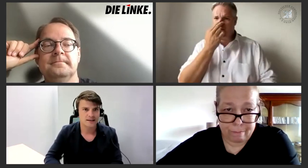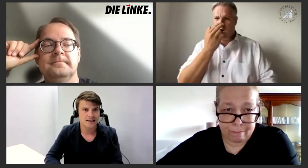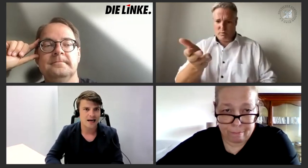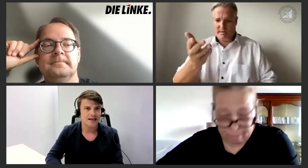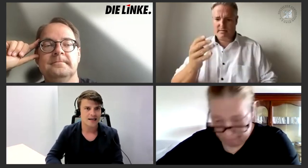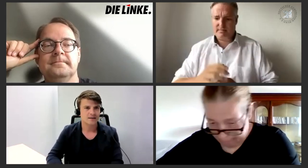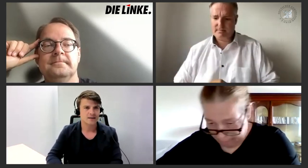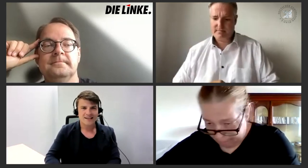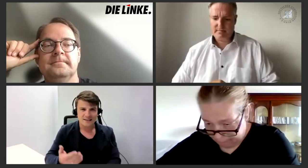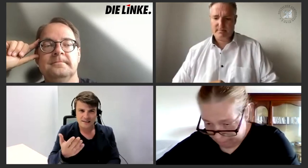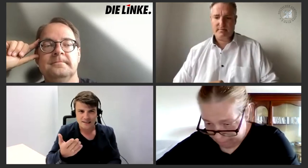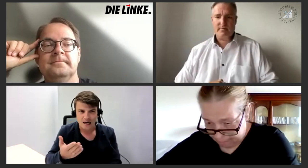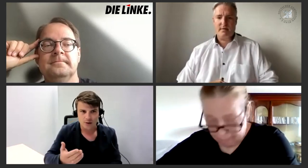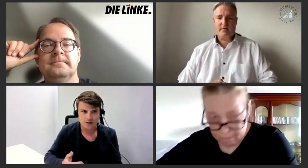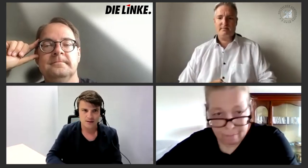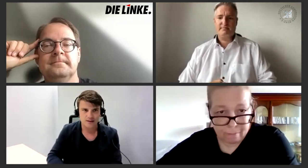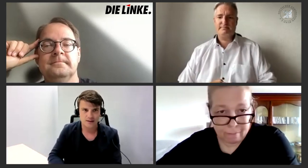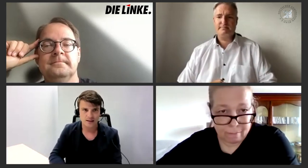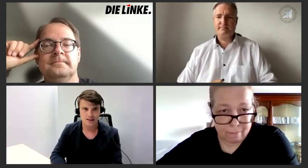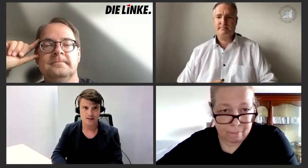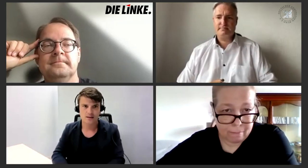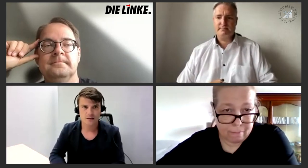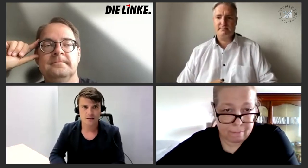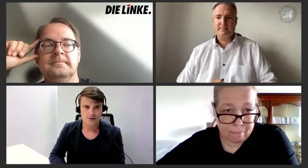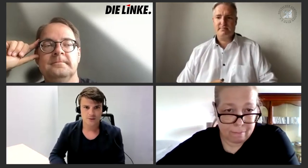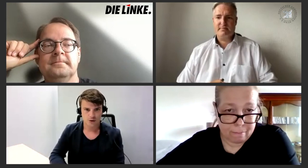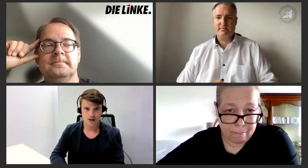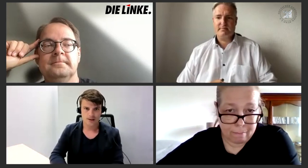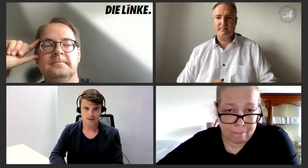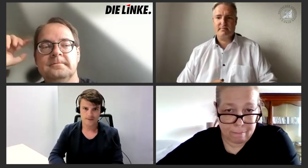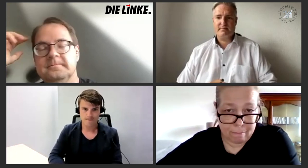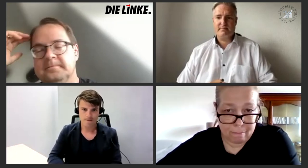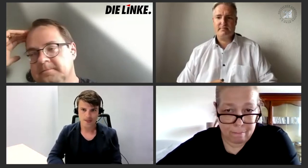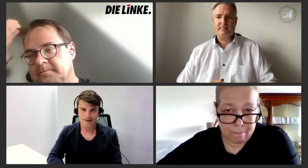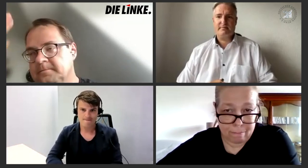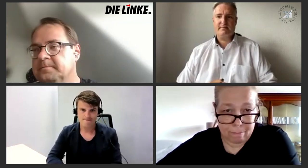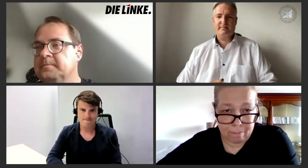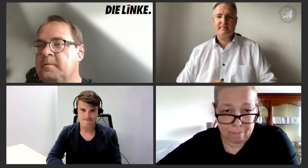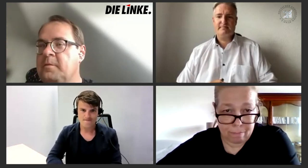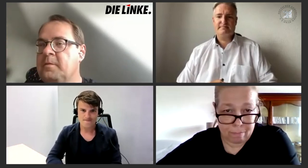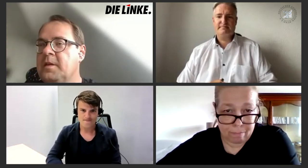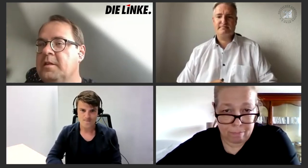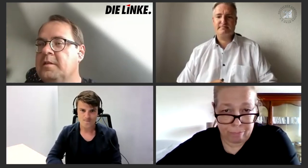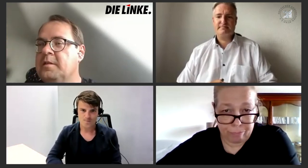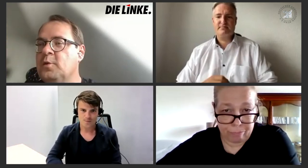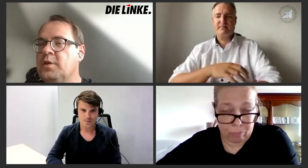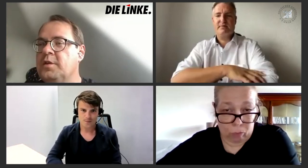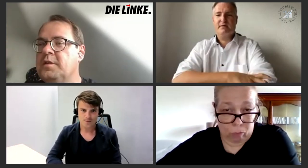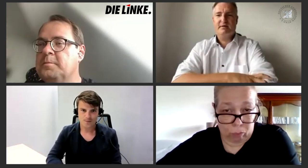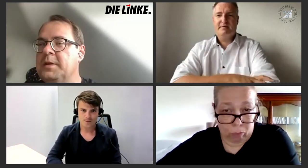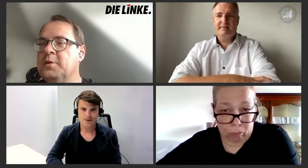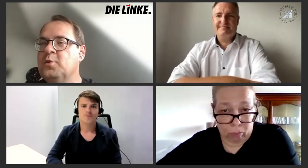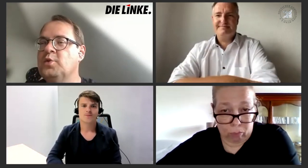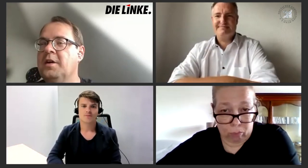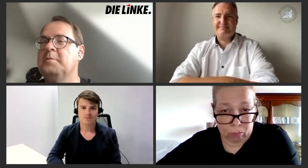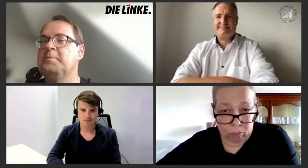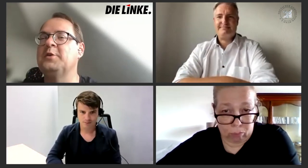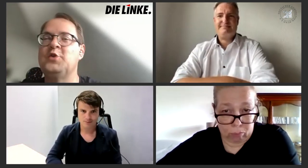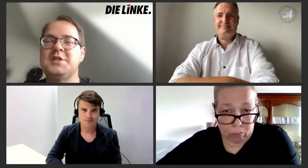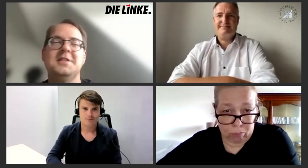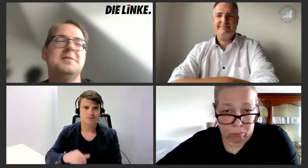Informationen weit hinterherhinken. Wie sieht es da aus? Was ist da ihr Vorschlag?